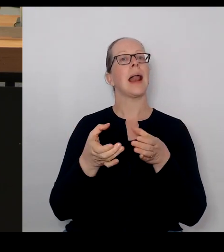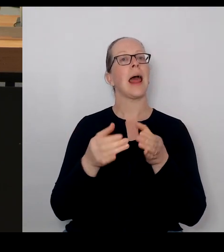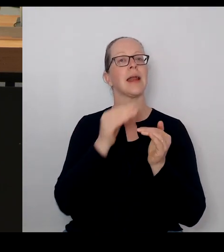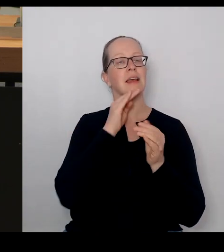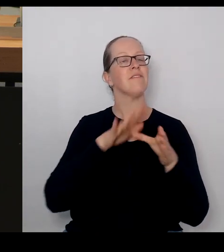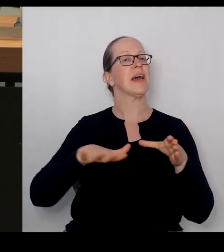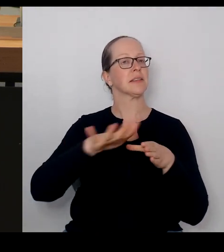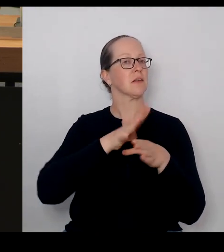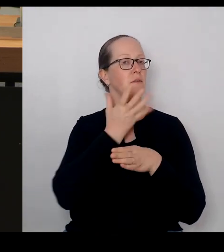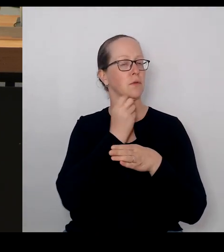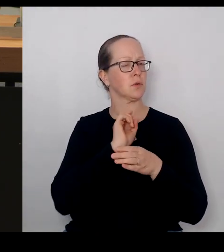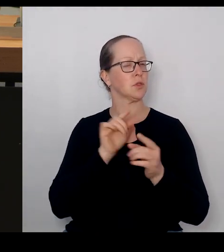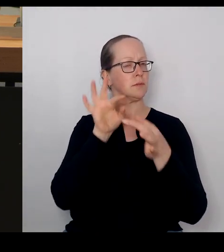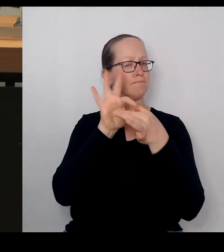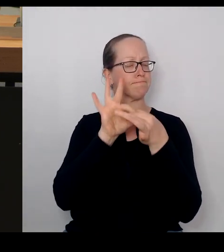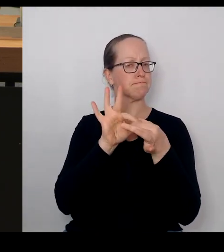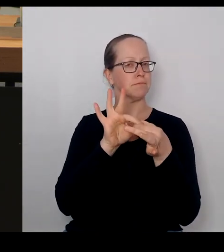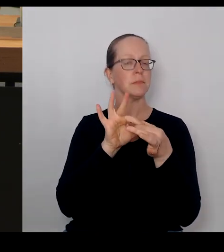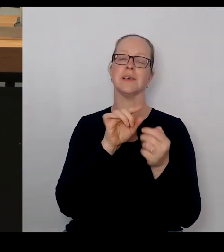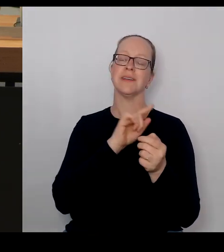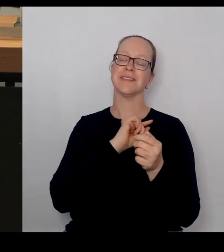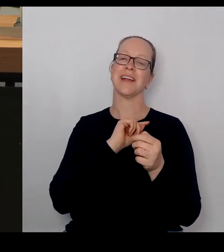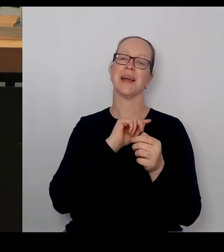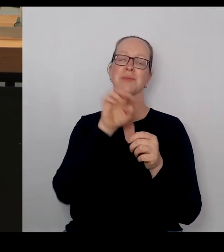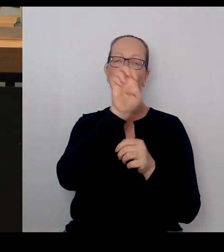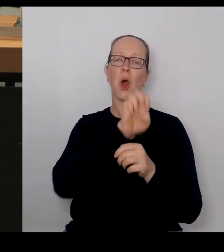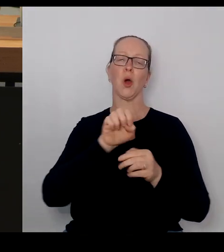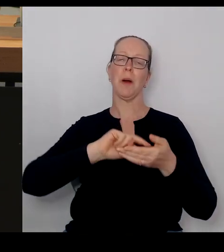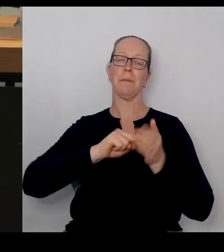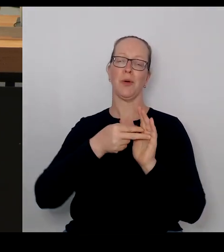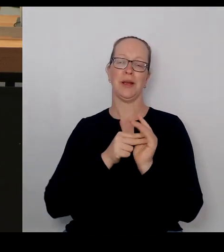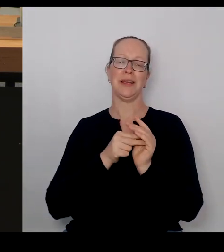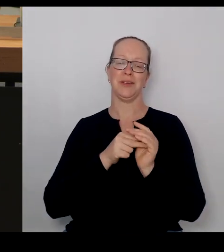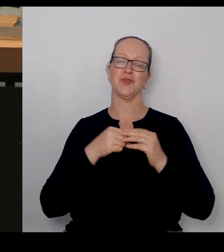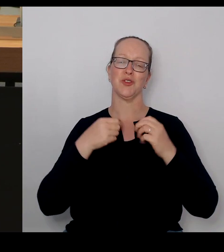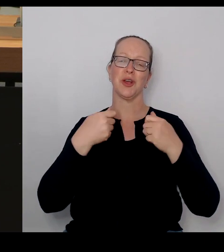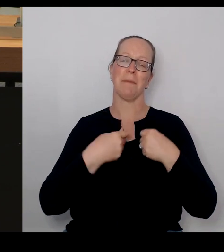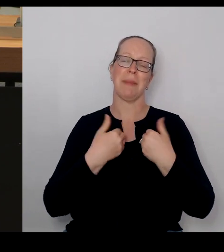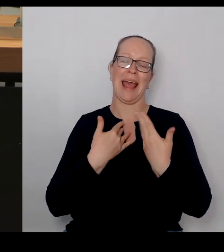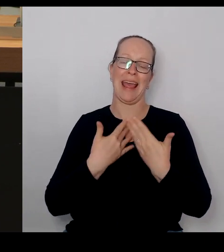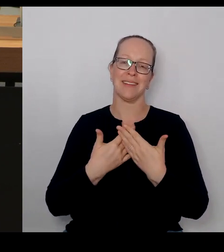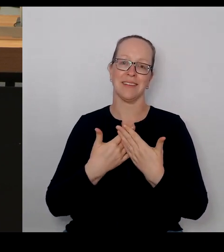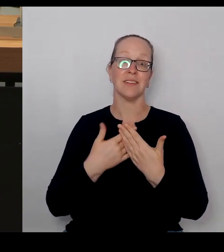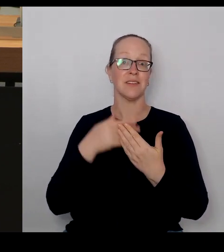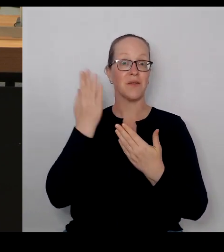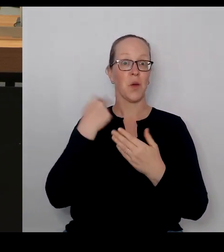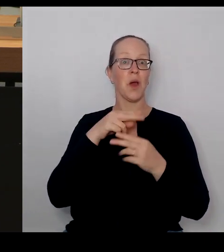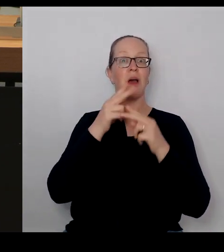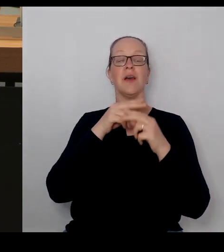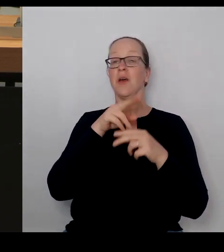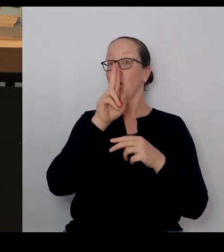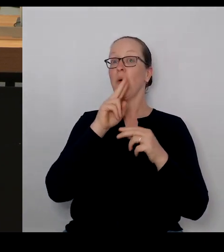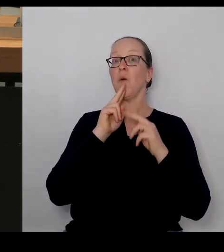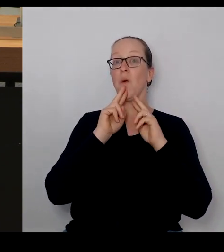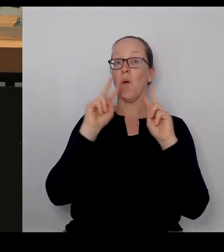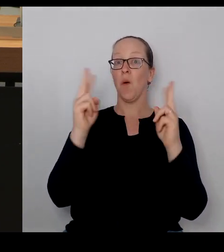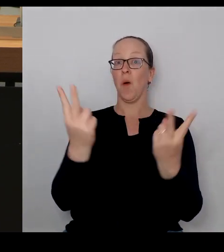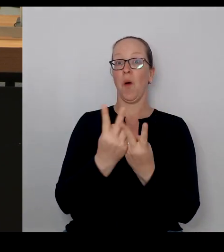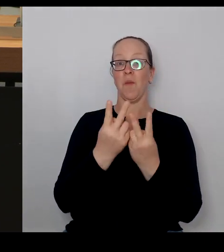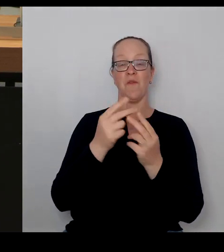gefreut, als ich früher hier umweltpolitische Sprecherin war. Lange, lange ist her. Das macht jetzt ja Julia Schneider. Viele Grüße Die ist ja momentan in Elternzeit und die würde ansonsten hier stehen,